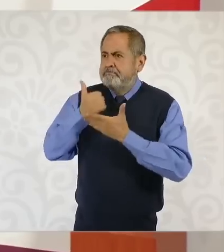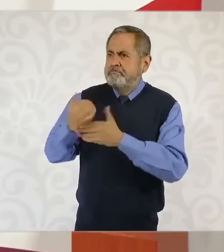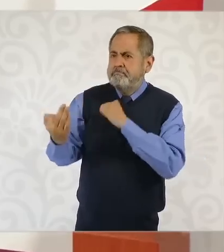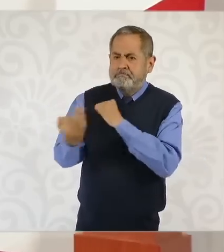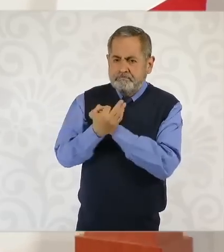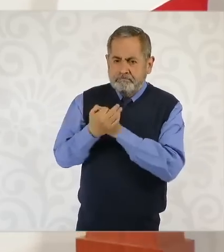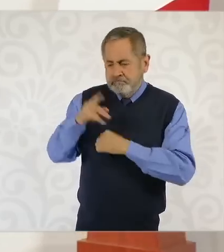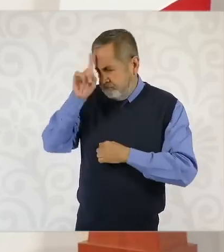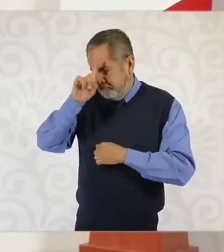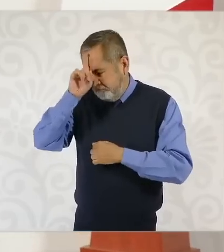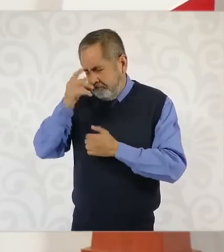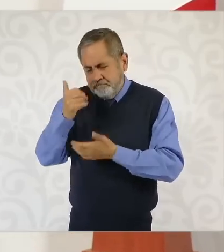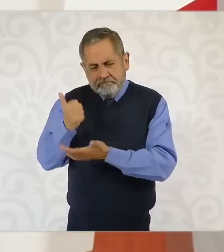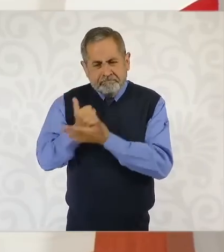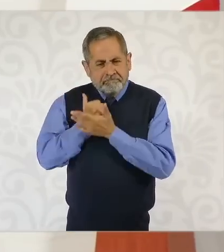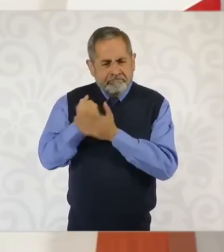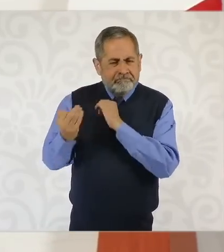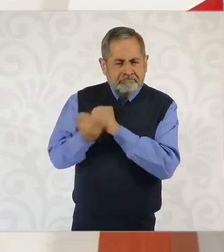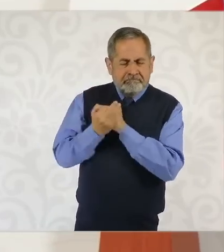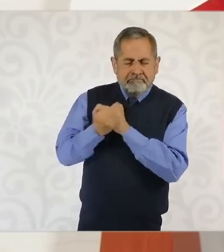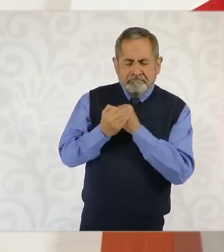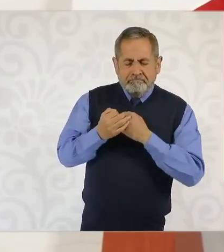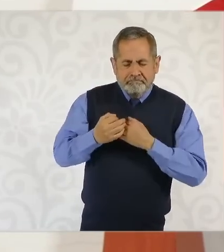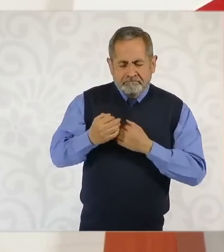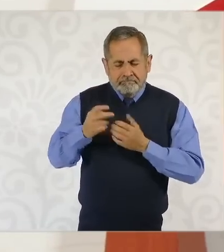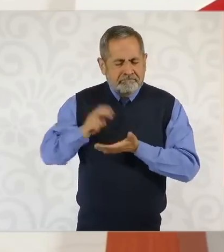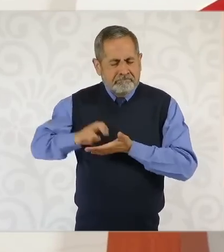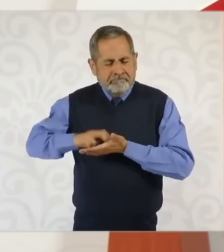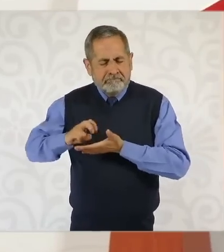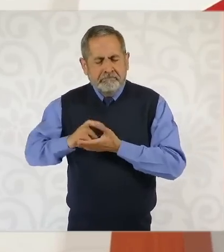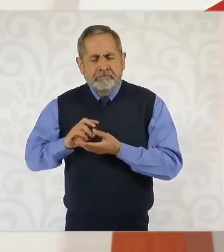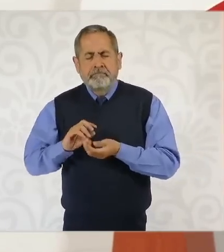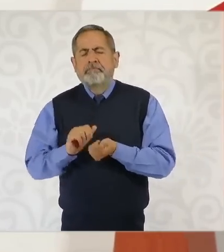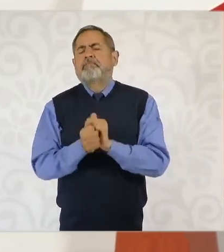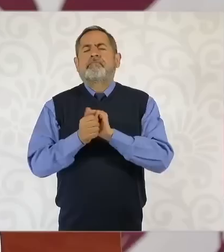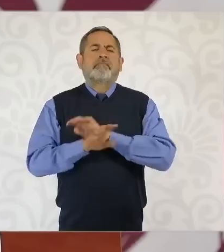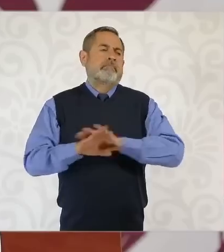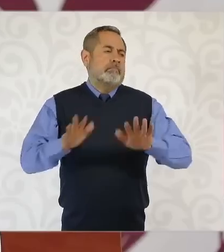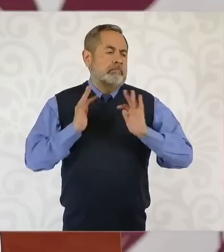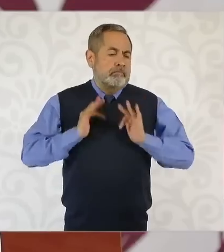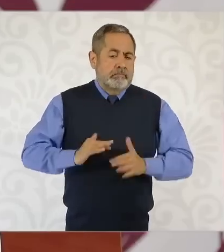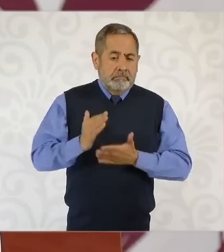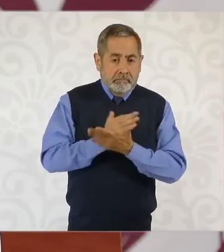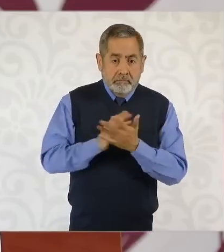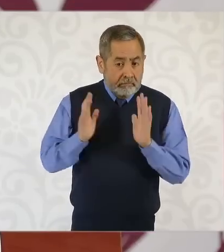la prevención hasta la atención integral lo que estamos haciendo eso No necesariamente existe en